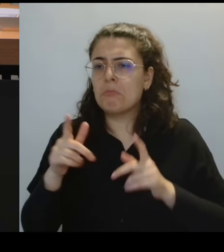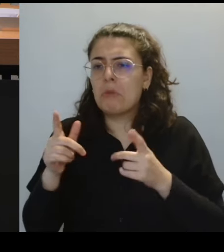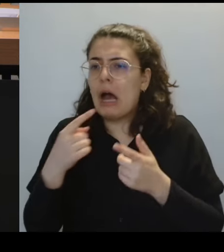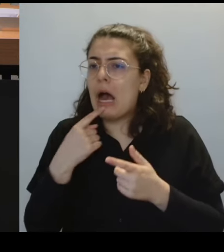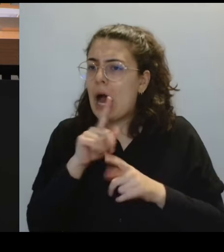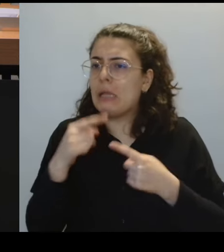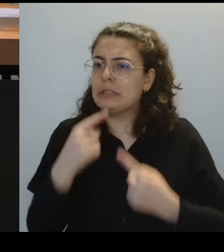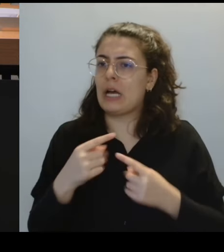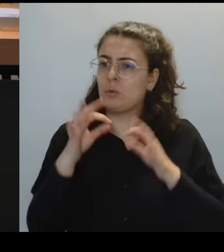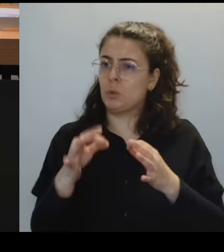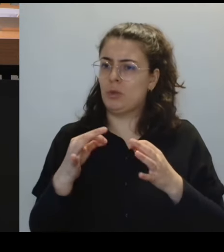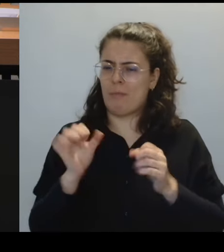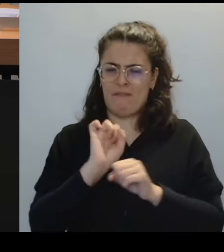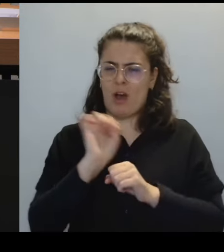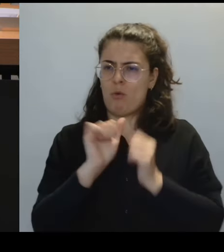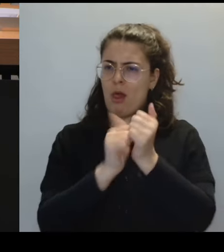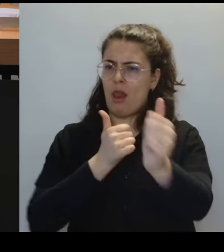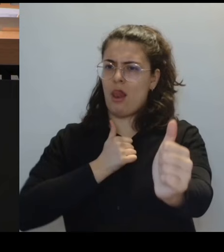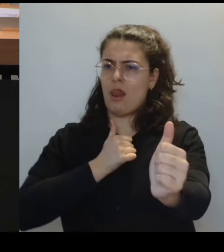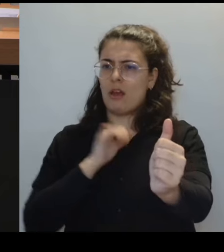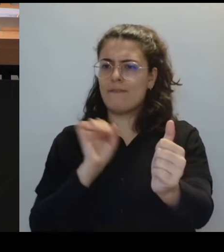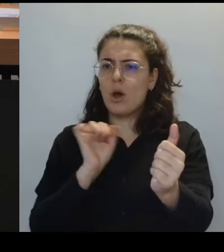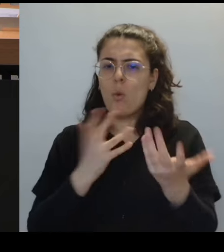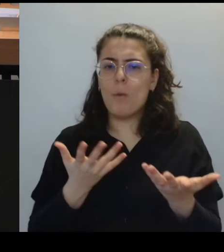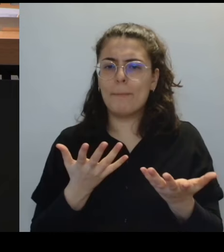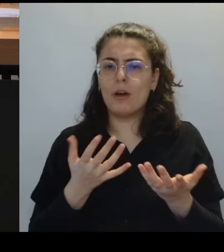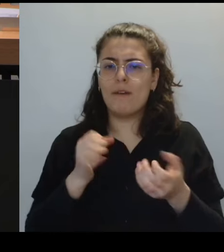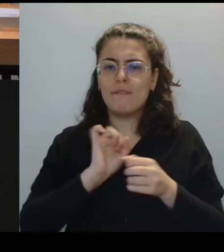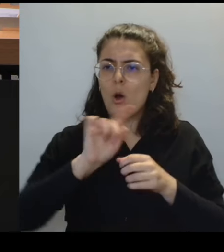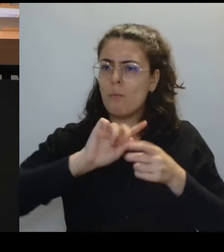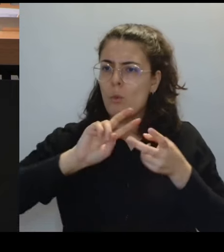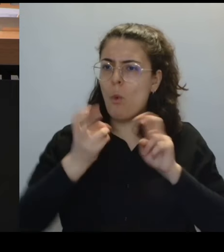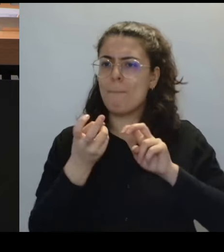Warum sind diese Untersuchungen nicht längst Regelleistungen der Krankenkassen?